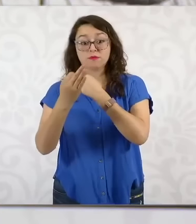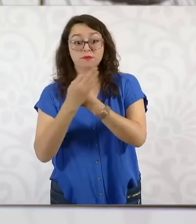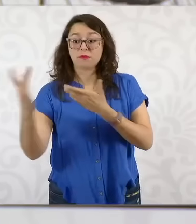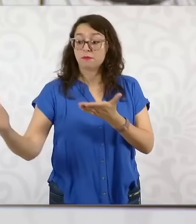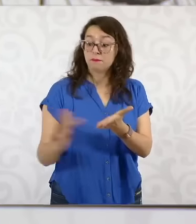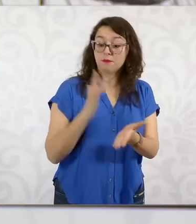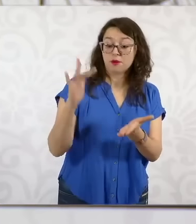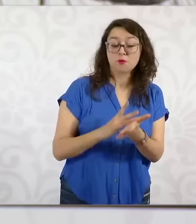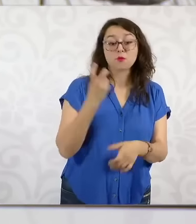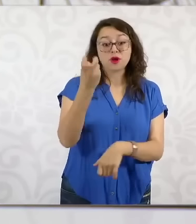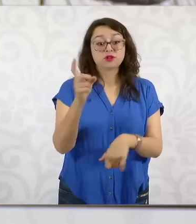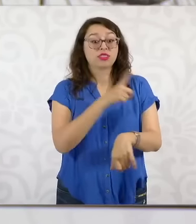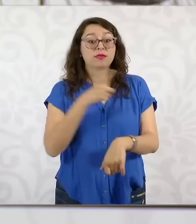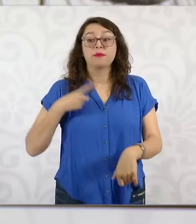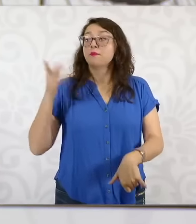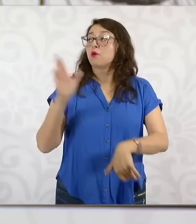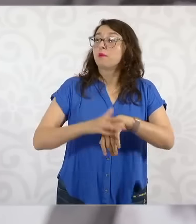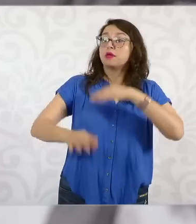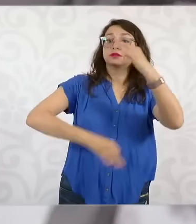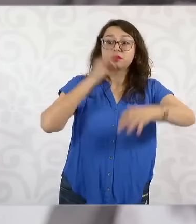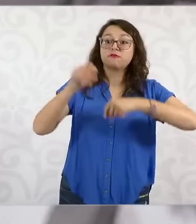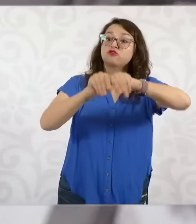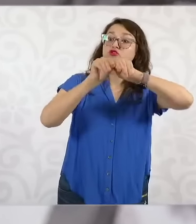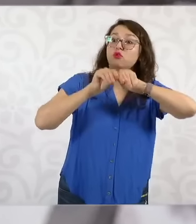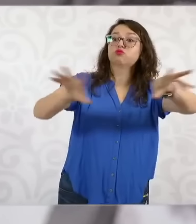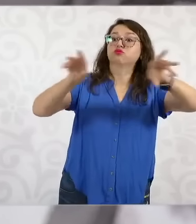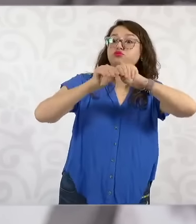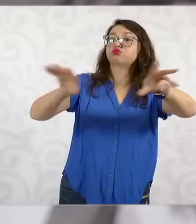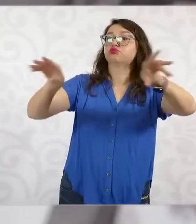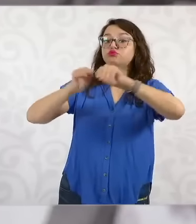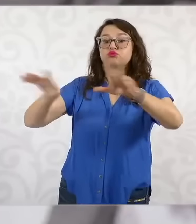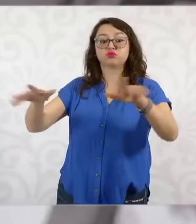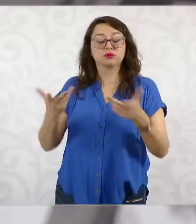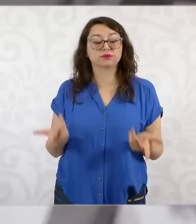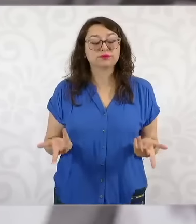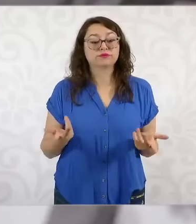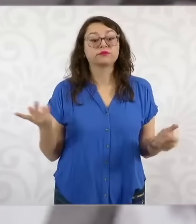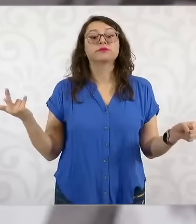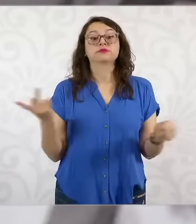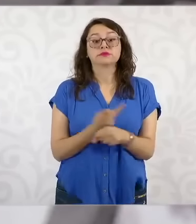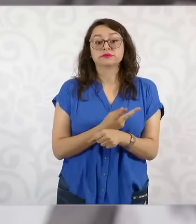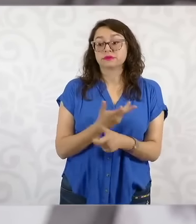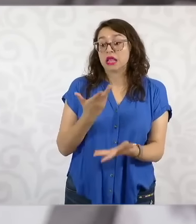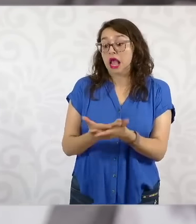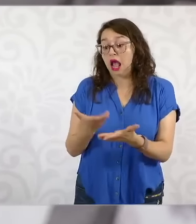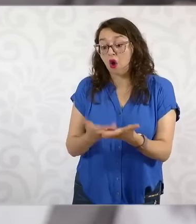Hay que hablar de eso. ¿Por qué se molestan? Porque ahora los jueces elijan por el pueblo,